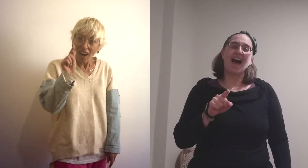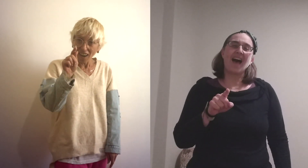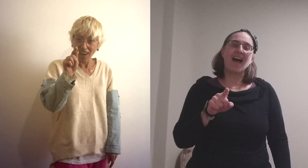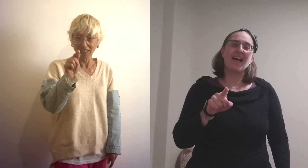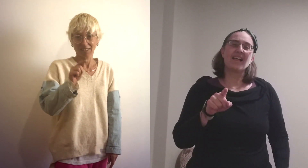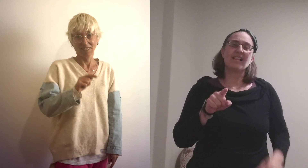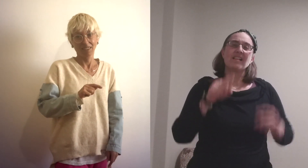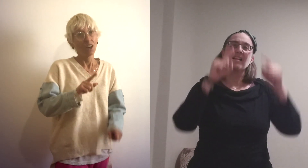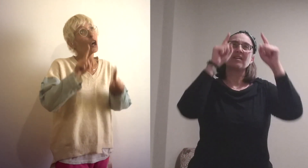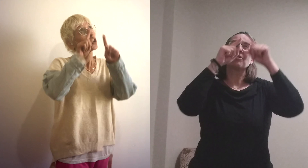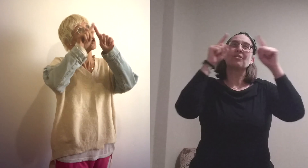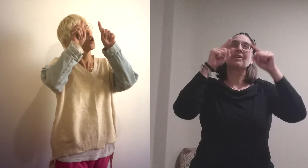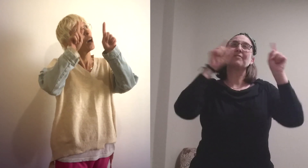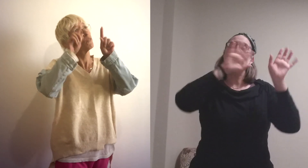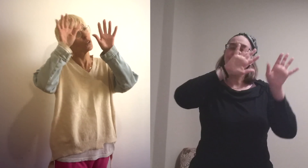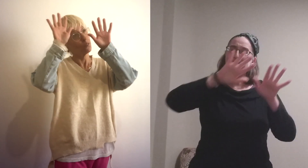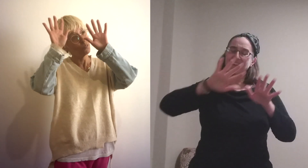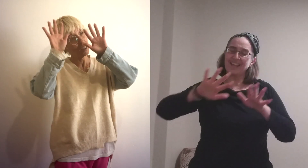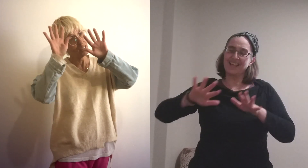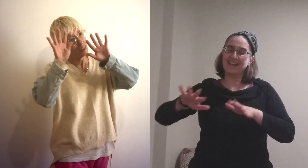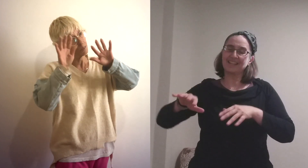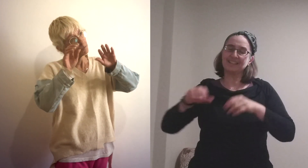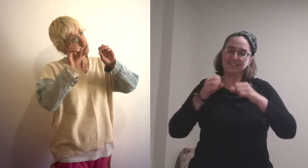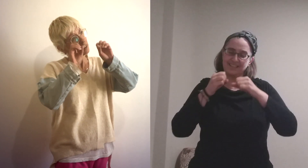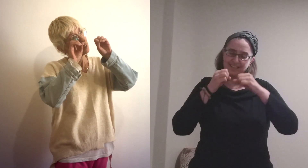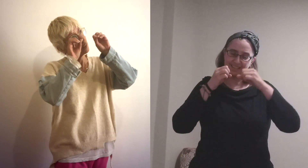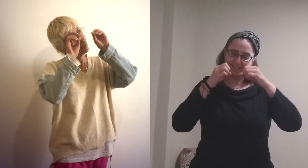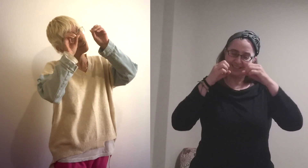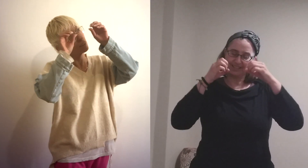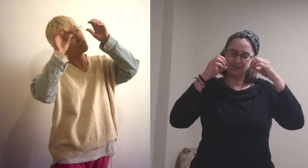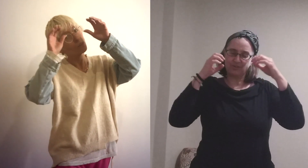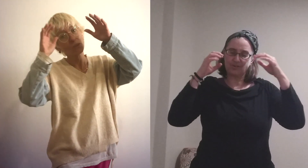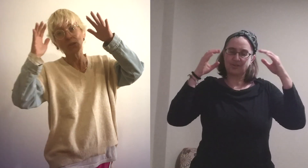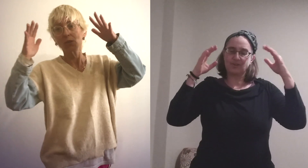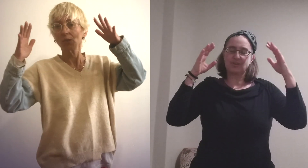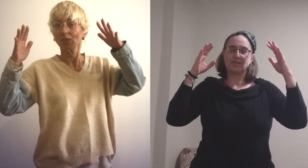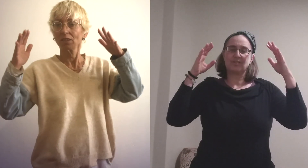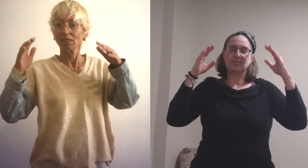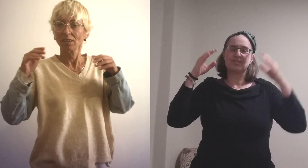את כוכב נופל את קרן אור